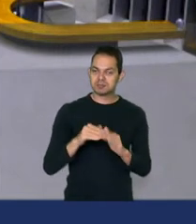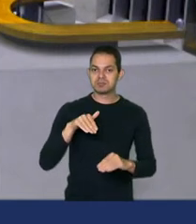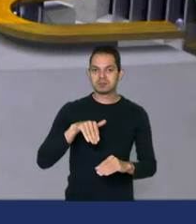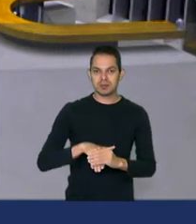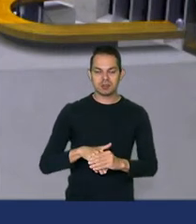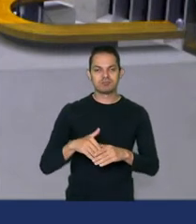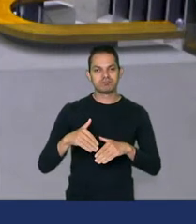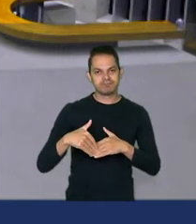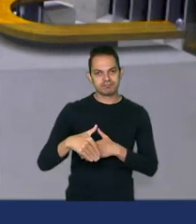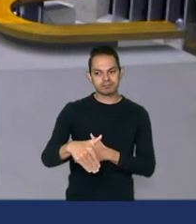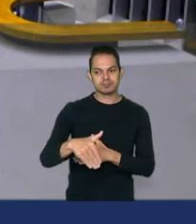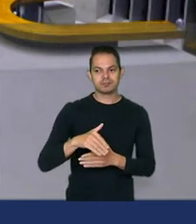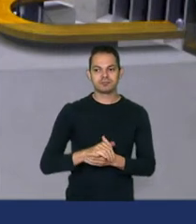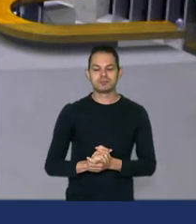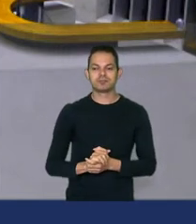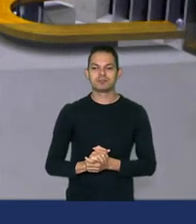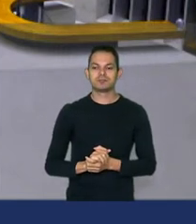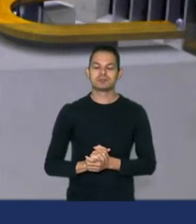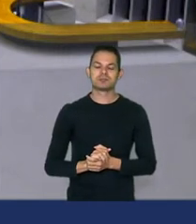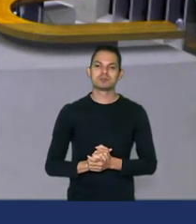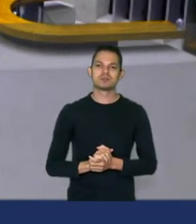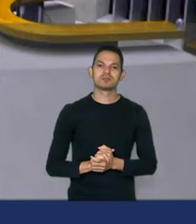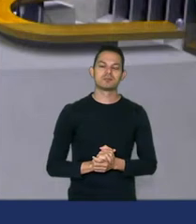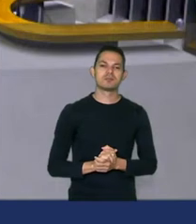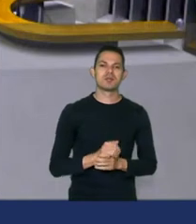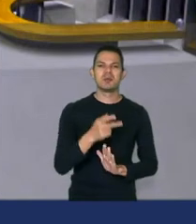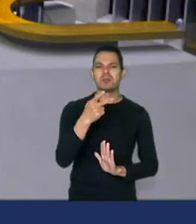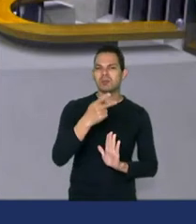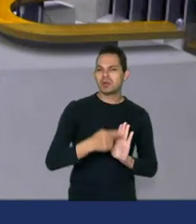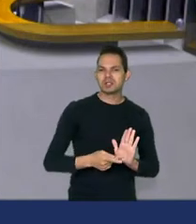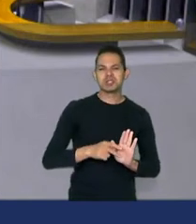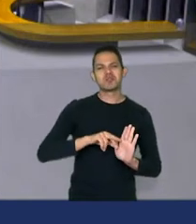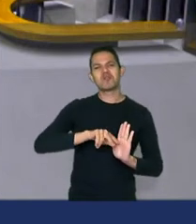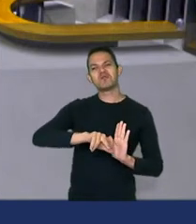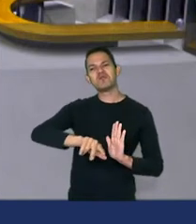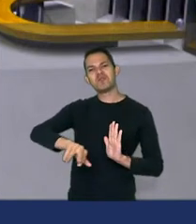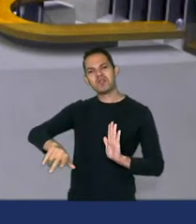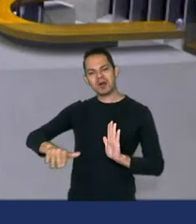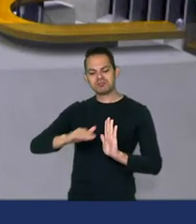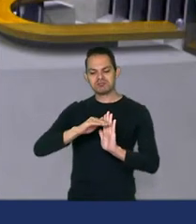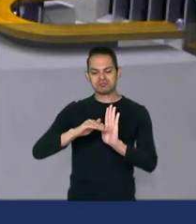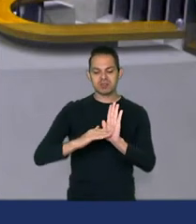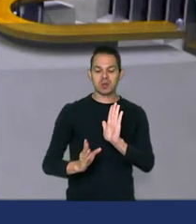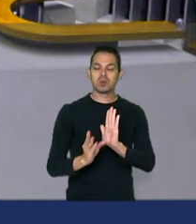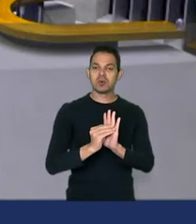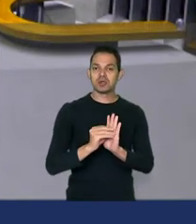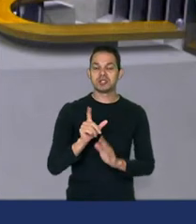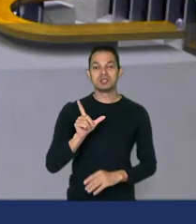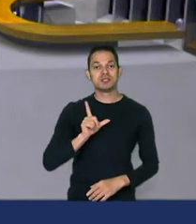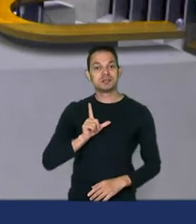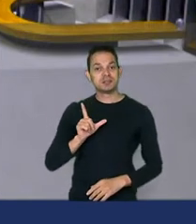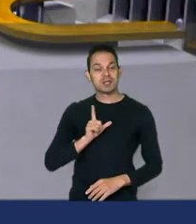SENTADO AO LADO DO PRESIDENTE, DENTRO DE ALGUNS MINUTOS TEREMOS INÍCIO É ORDEM DO DIA. VÁRIOS PROJETOS ESTÃO